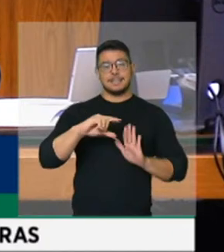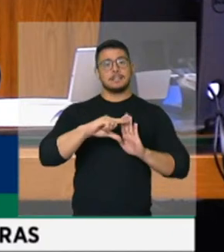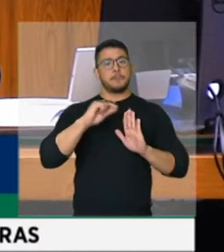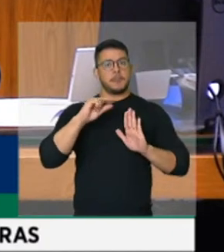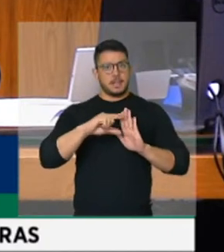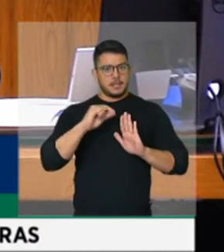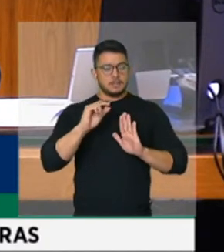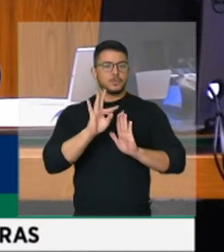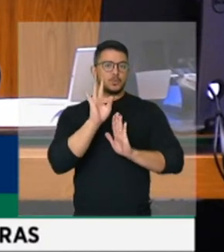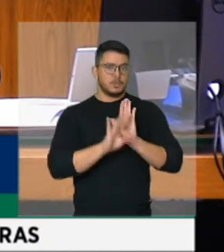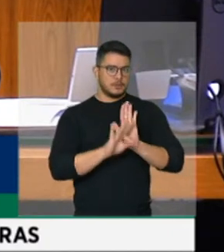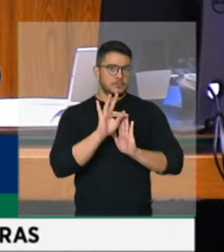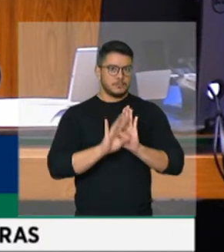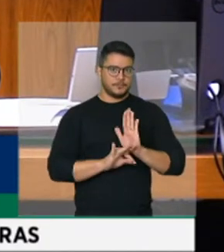EMENDA QUE NÓS VAMOS DEIXAR